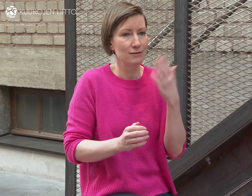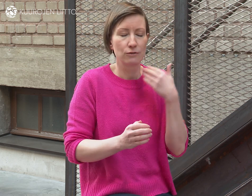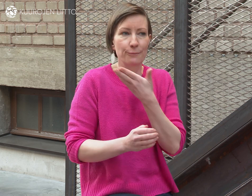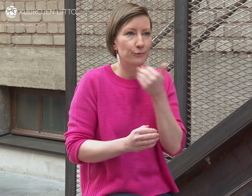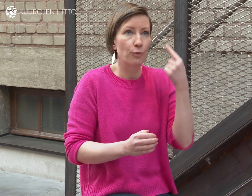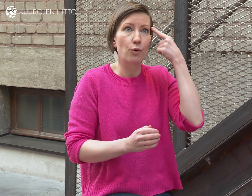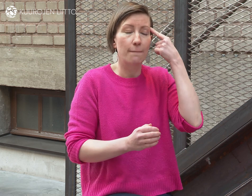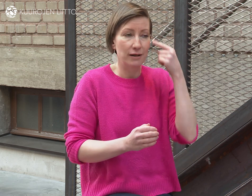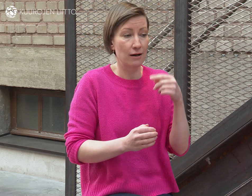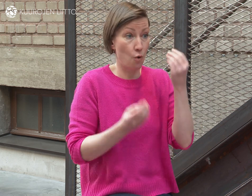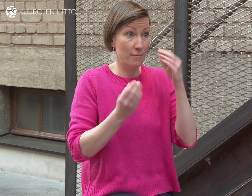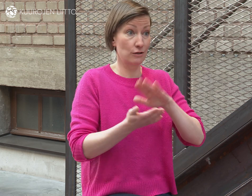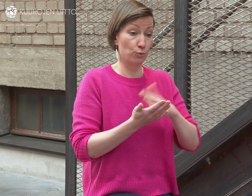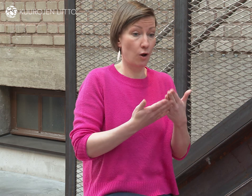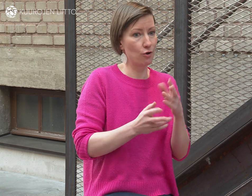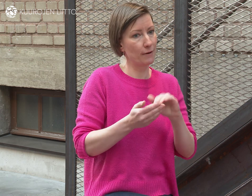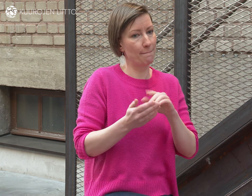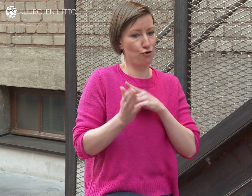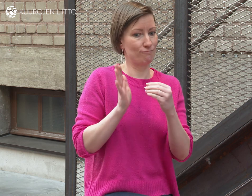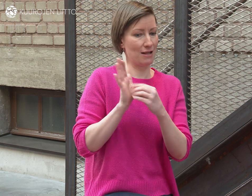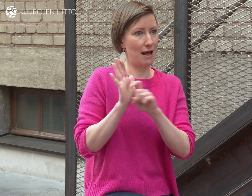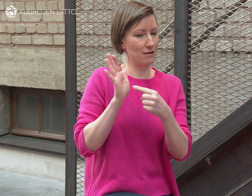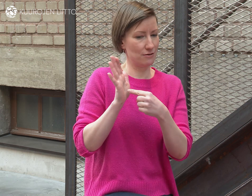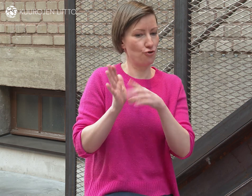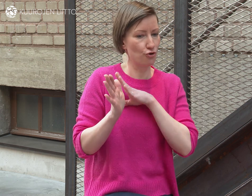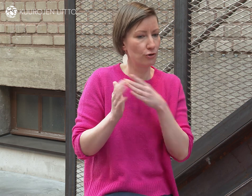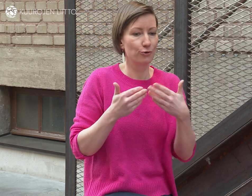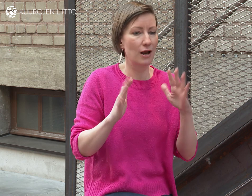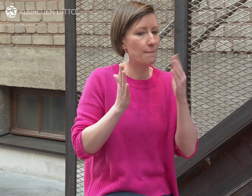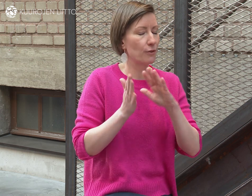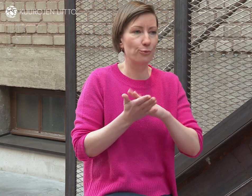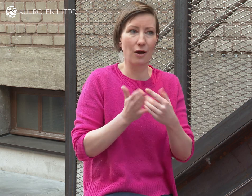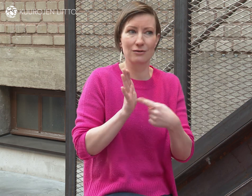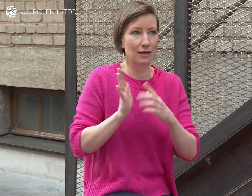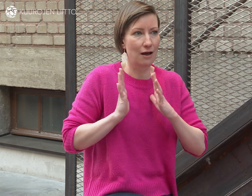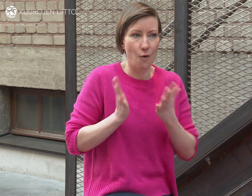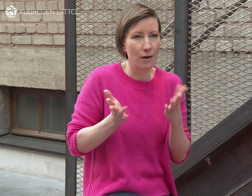silloin ei ilmeisesti tullut mieleen, että työelämätulkkausta ei ole kirjattu lakiin samalla tavoin kuin opiskelutulkkausta.